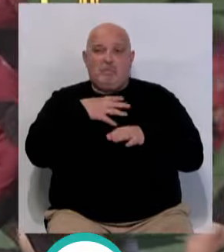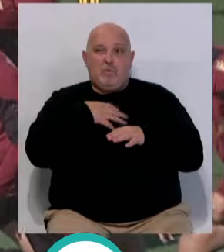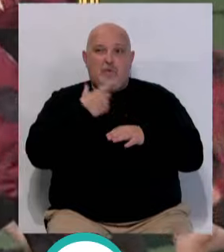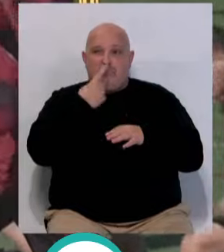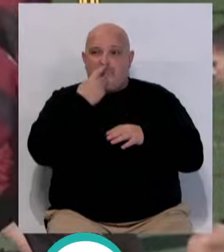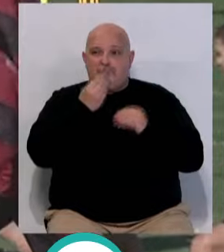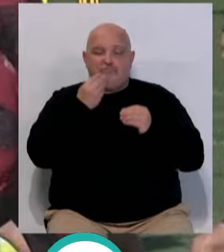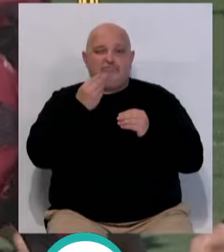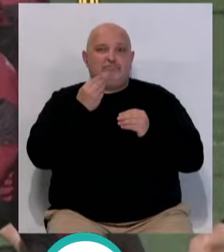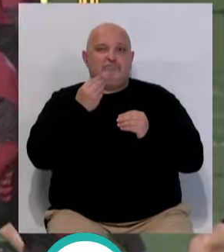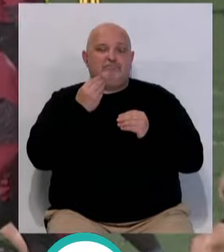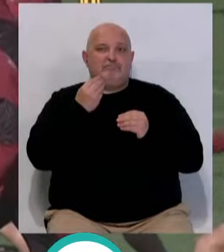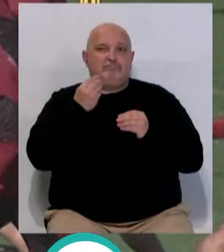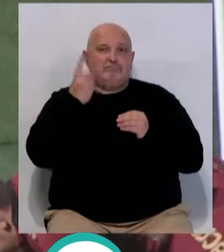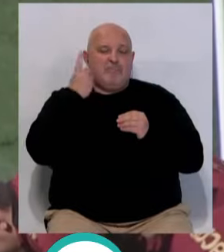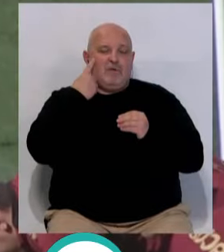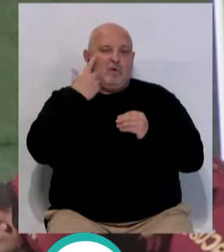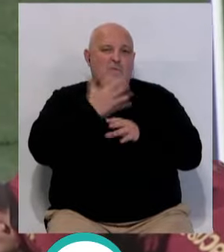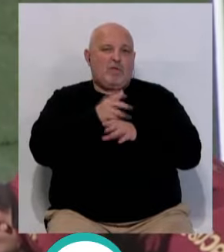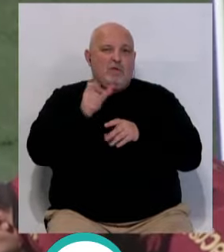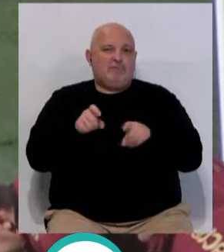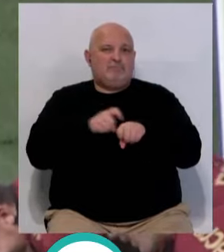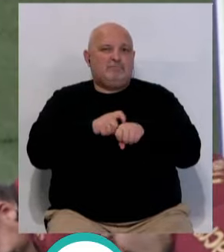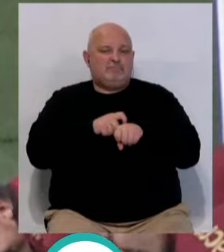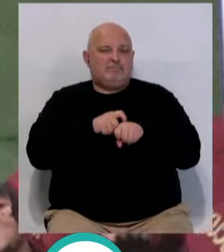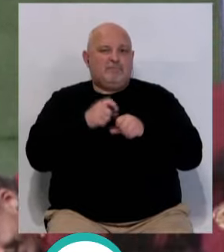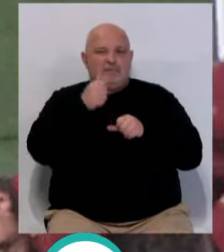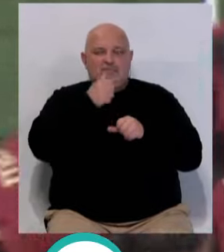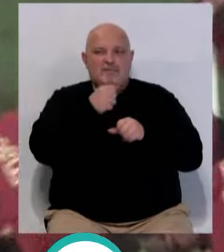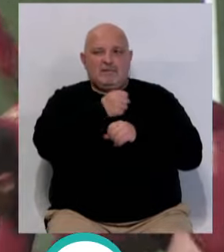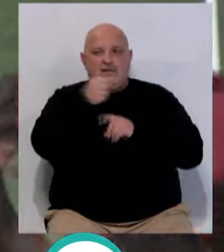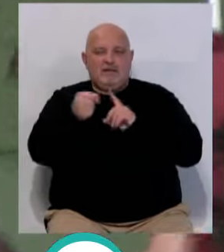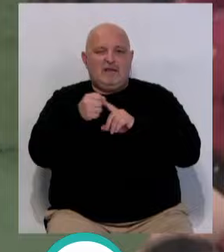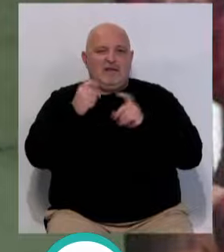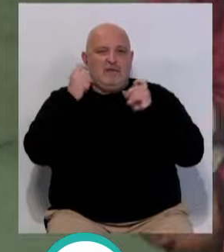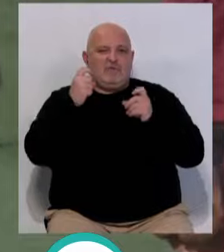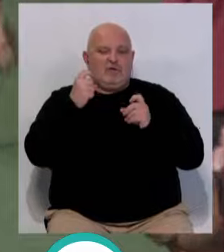psicológicamente un jugador pues sacrificarlo después esfuerzo que están haciendo estos doss